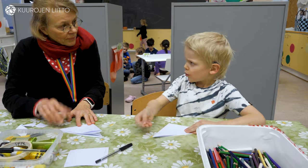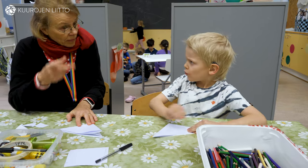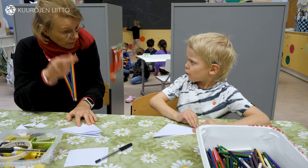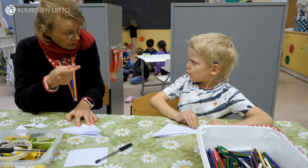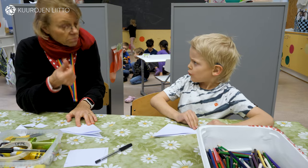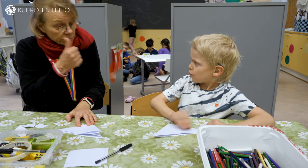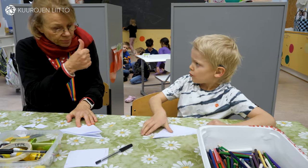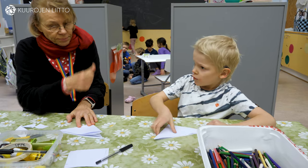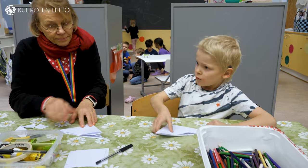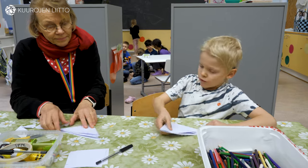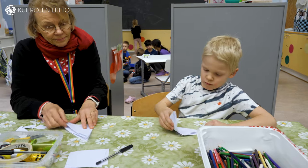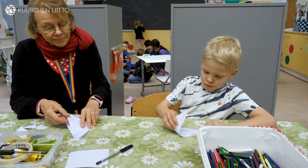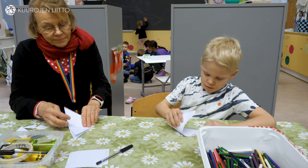Ja taas. - Näinkö?